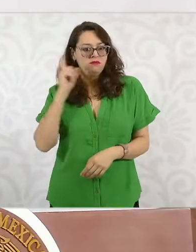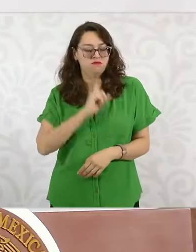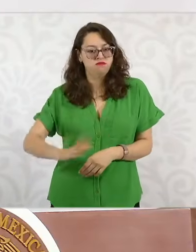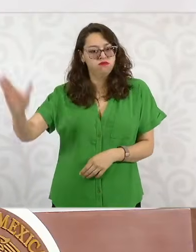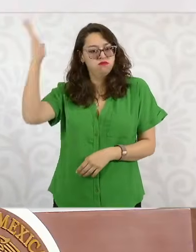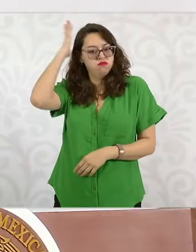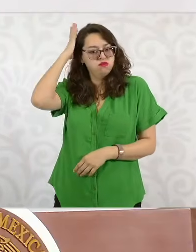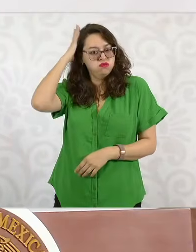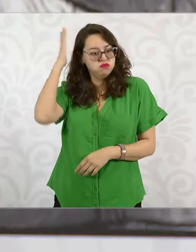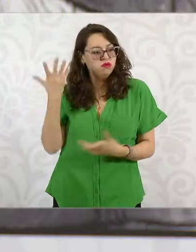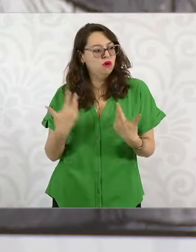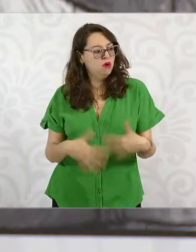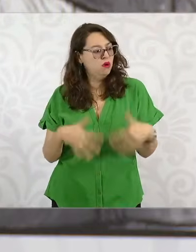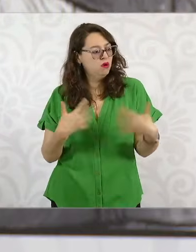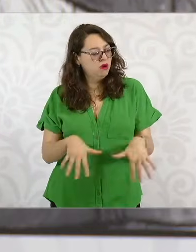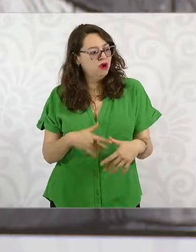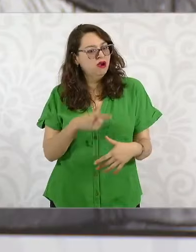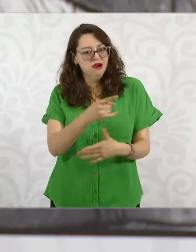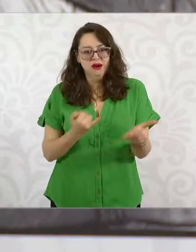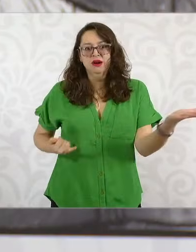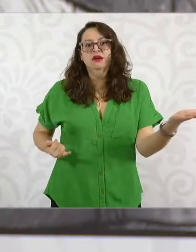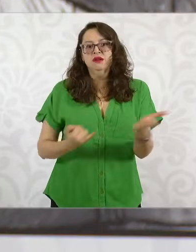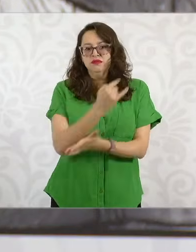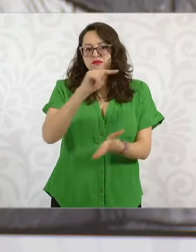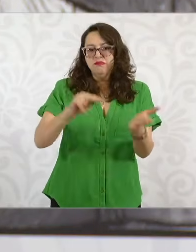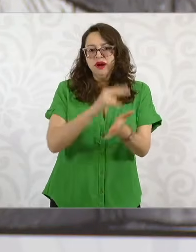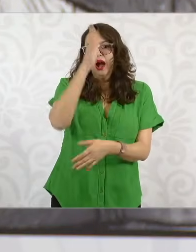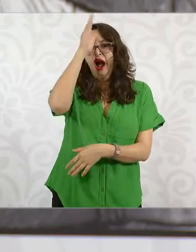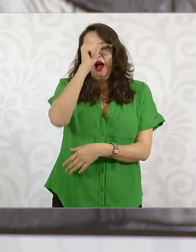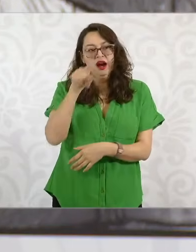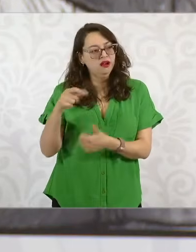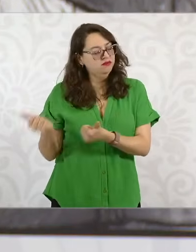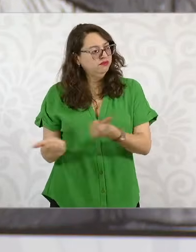hace unos días también a Canadá, firmándose un acuerdo por el cual estaremos exportando.